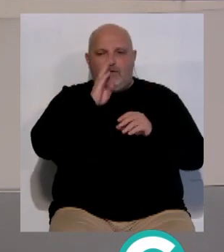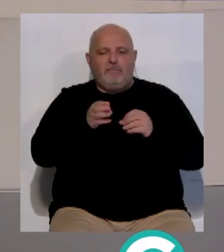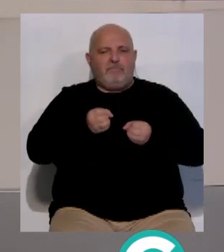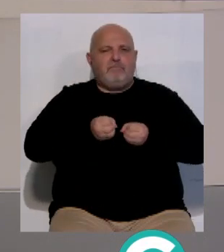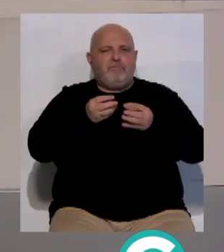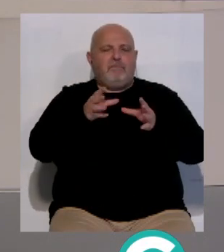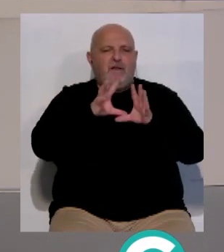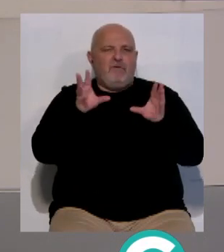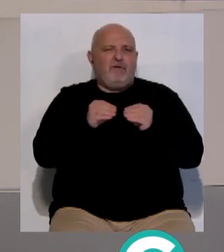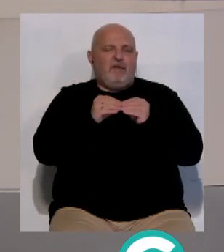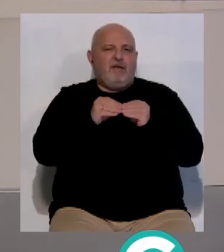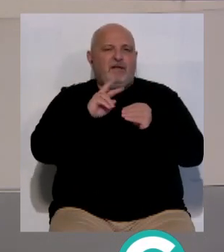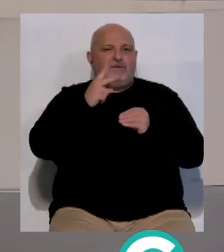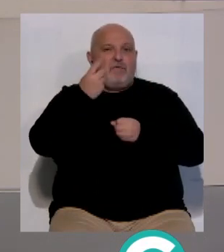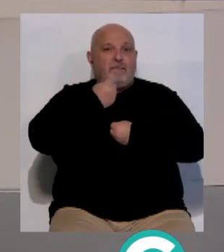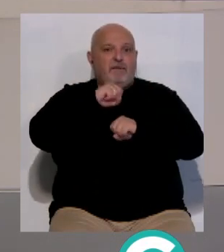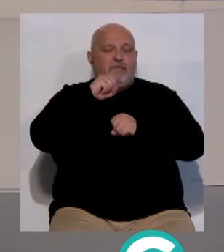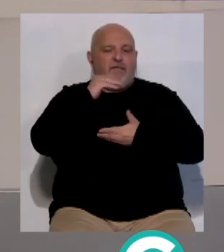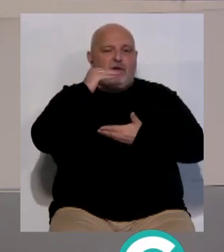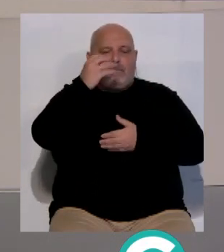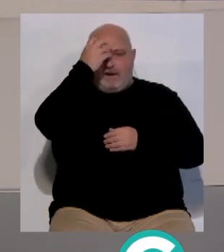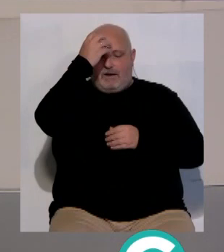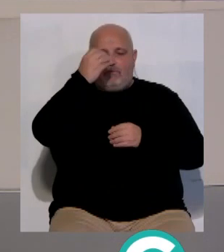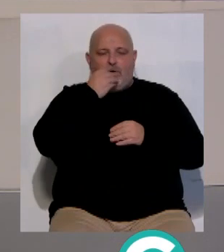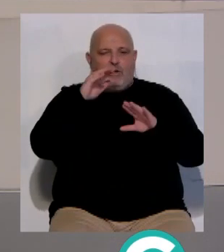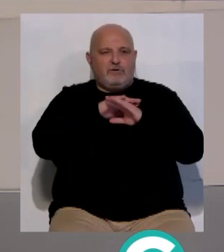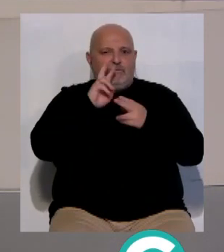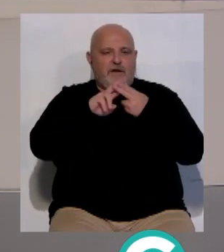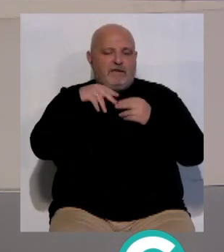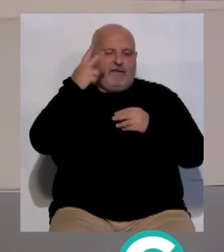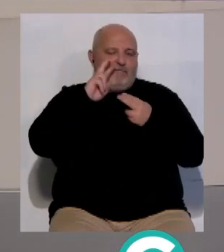el resumen de esta segunda eliminatoria de la Copa del Rey gracias por su atención muy buenas